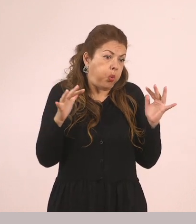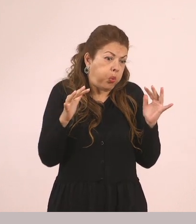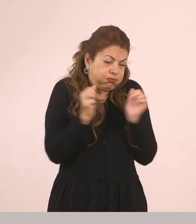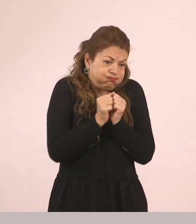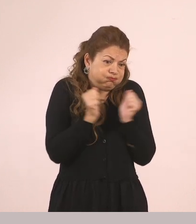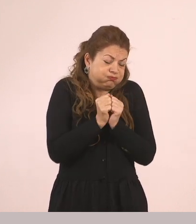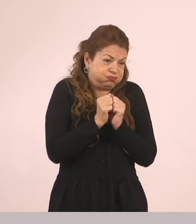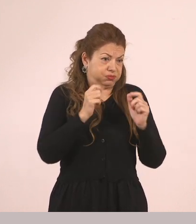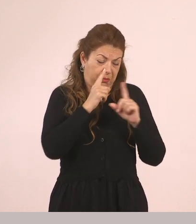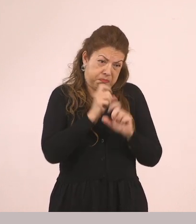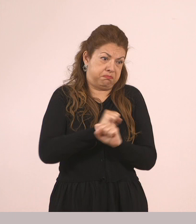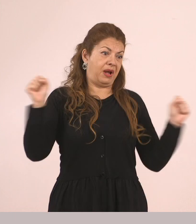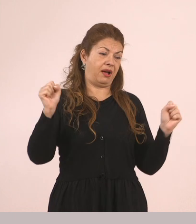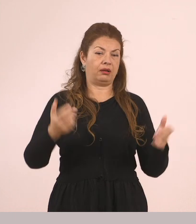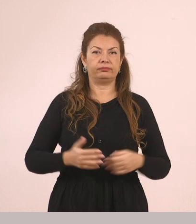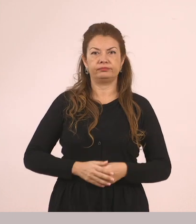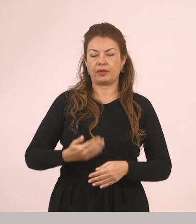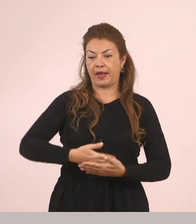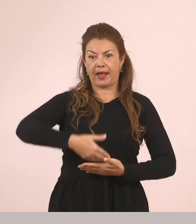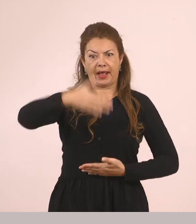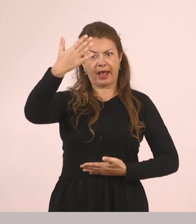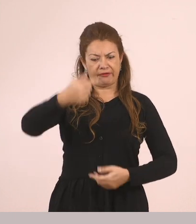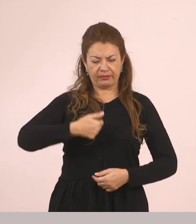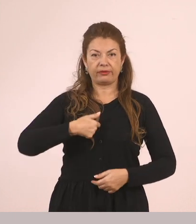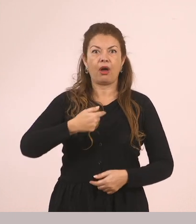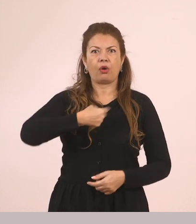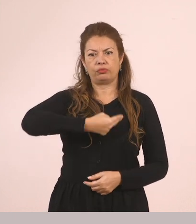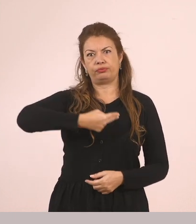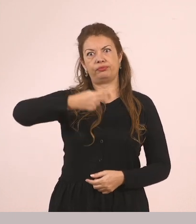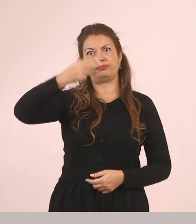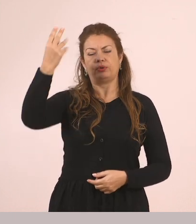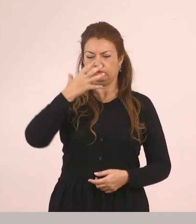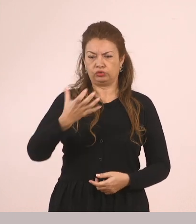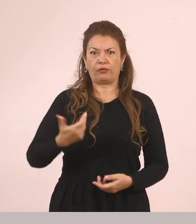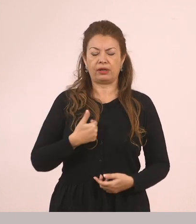θα σκάσουμε. Πώς να το ανεχτώ αυτό εγώ, μια σοβαρή Εφημερίδα μεγάλης κυκλοφορίας;